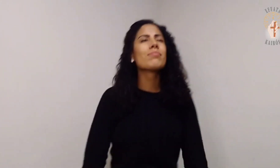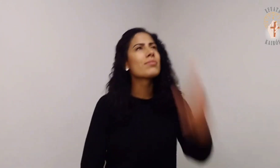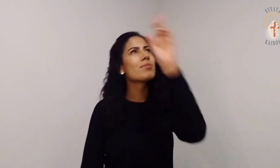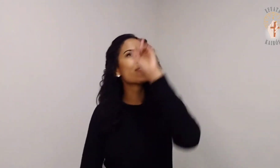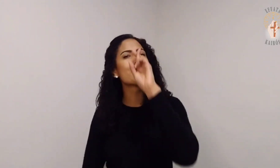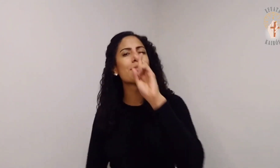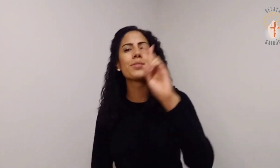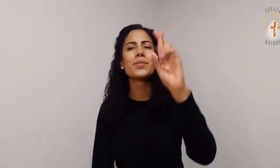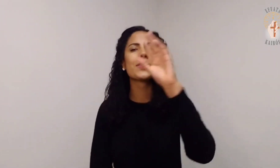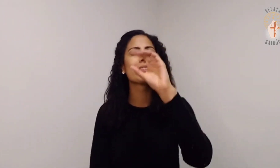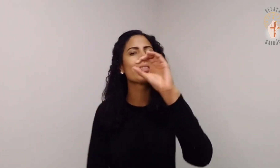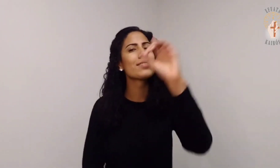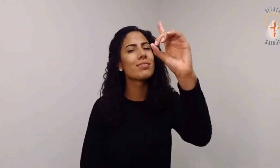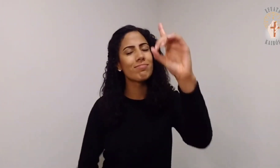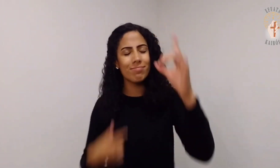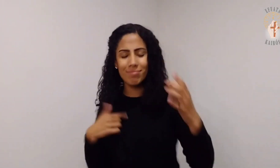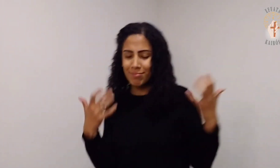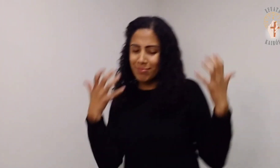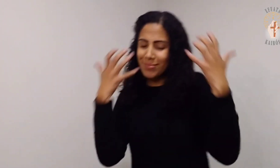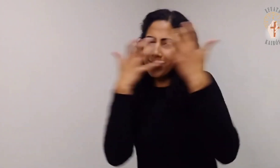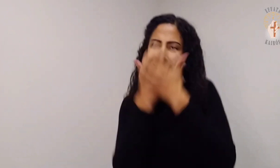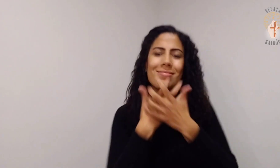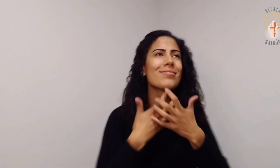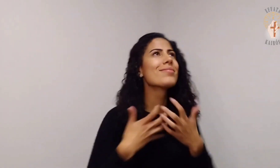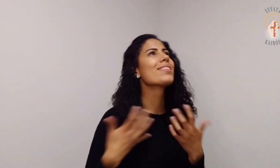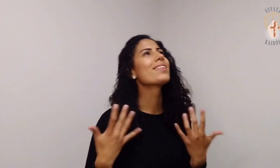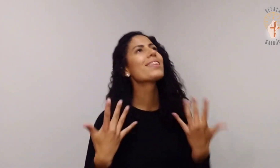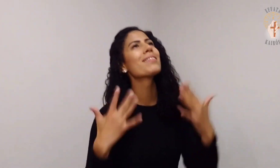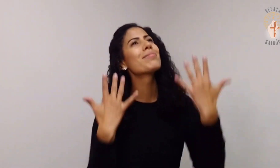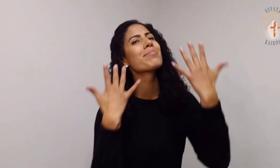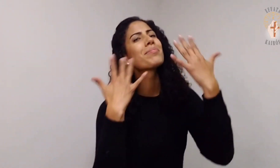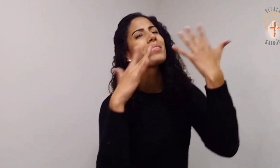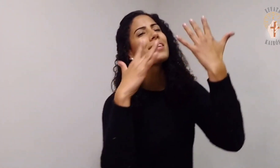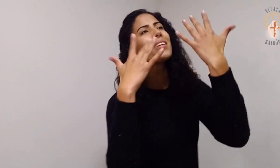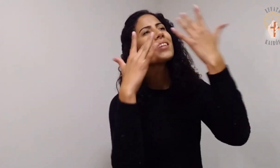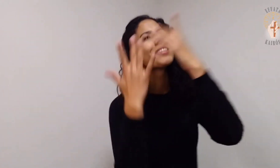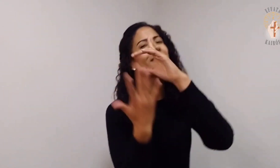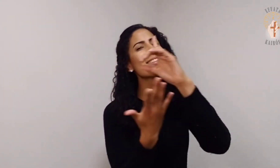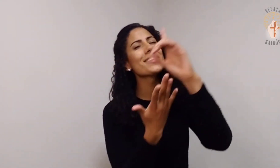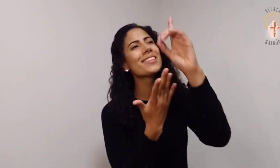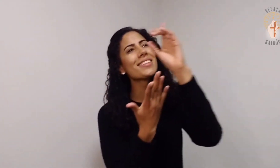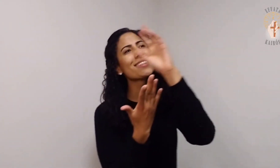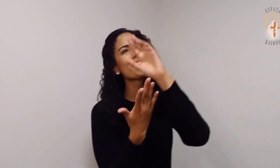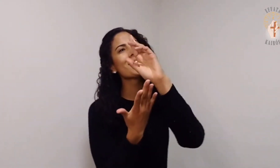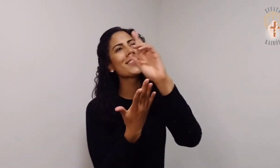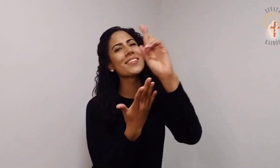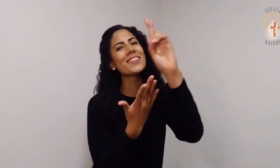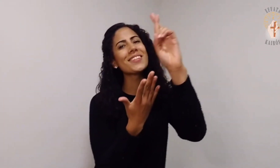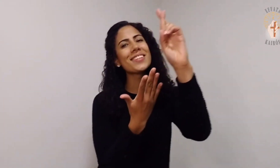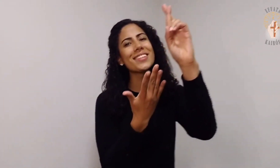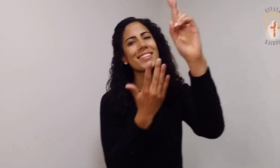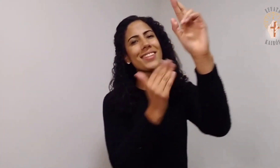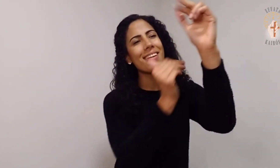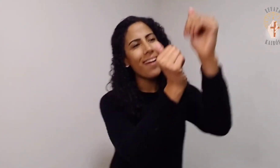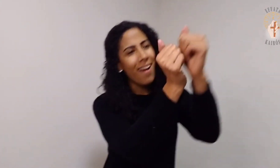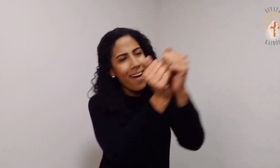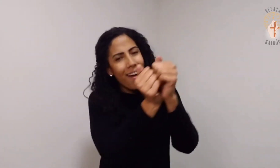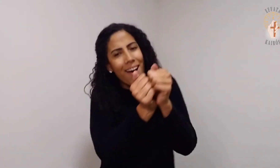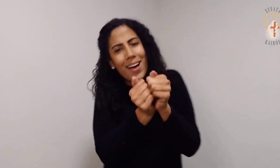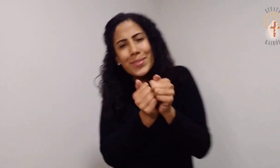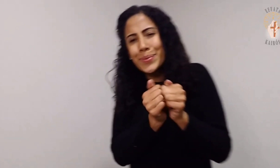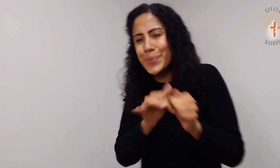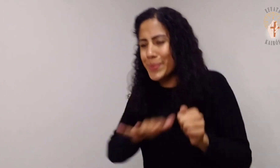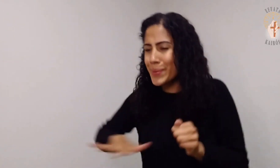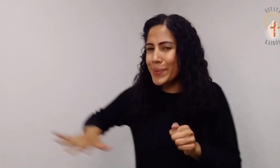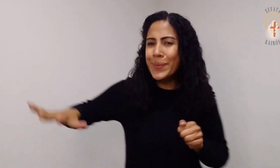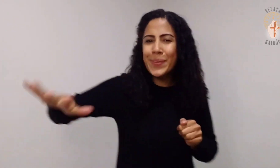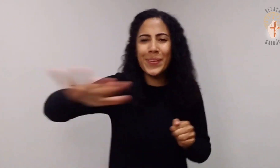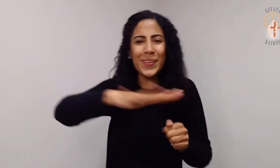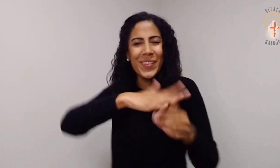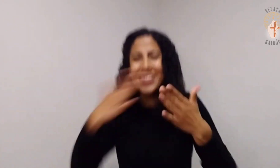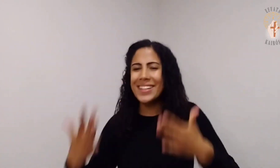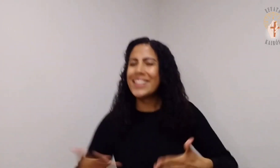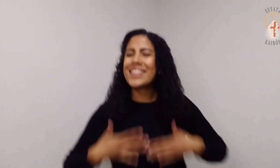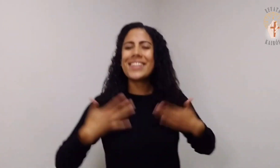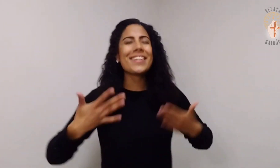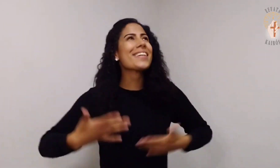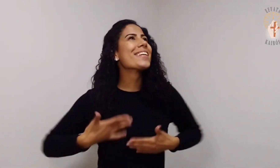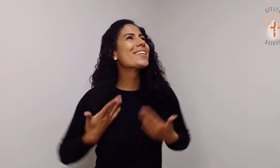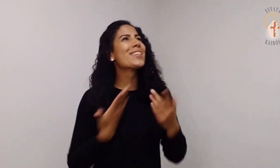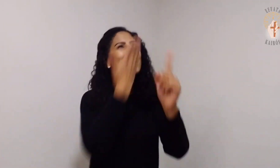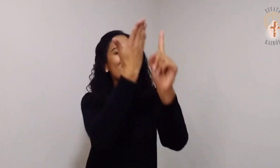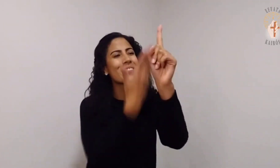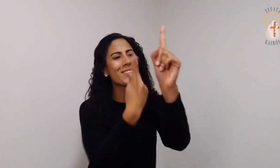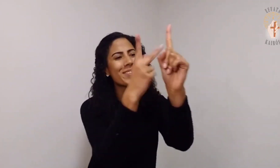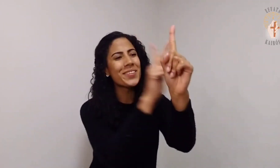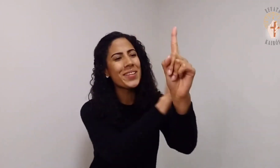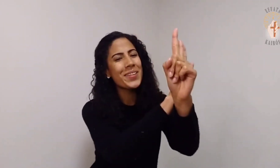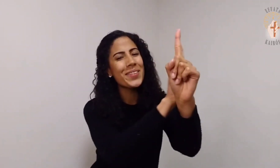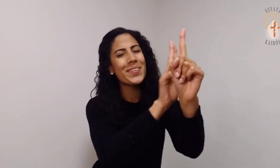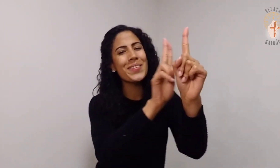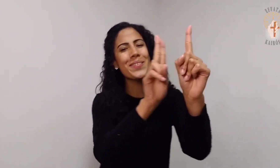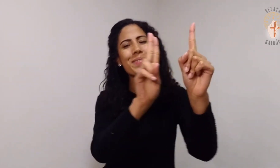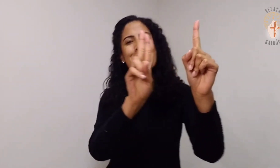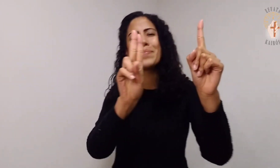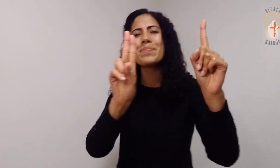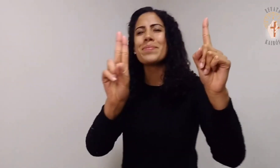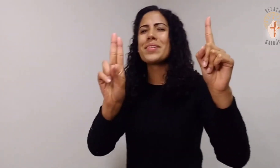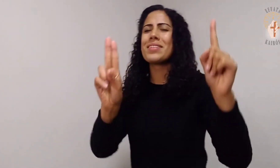Comigo engrandecei ao Senhor Deus, e exaltemos todos juntos o seu nome!